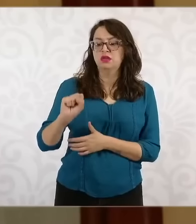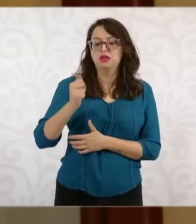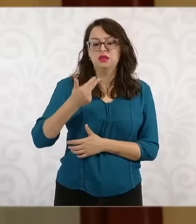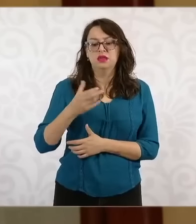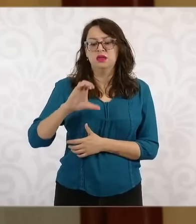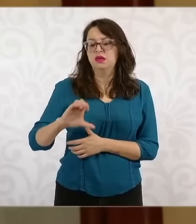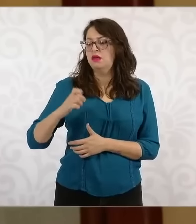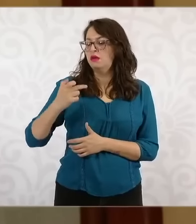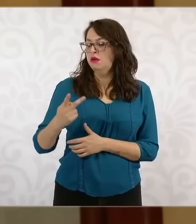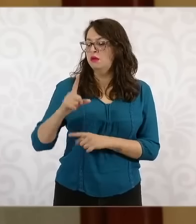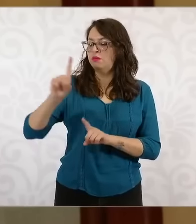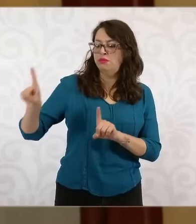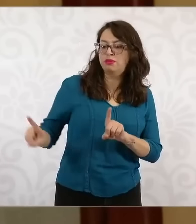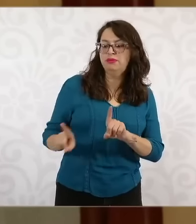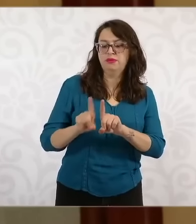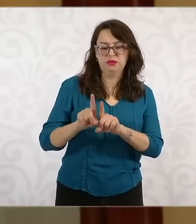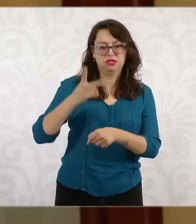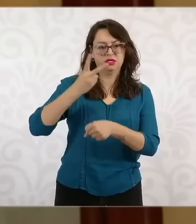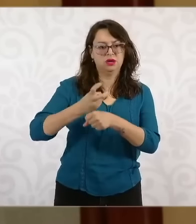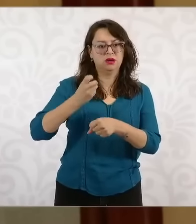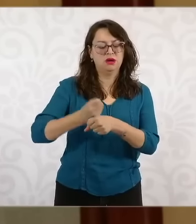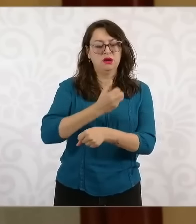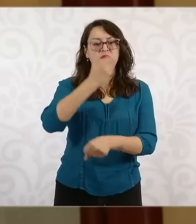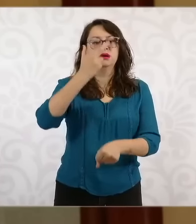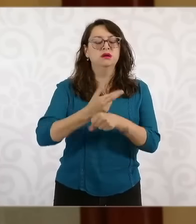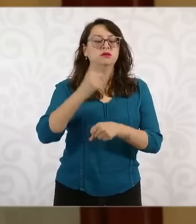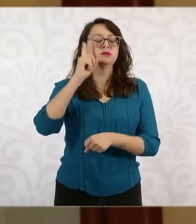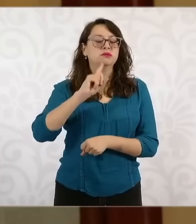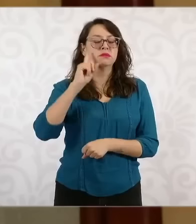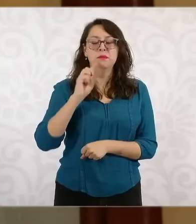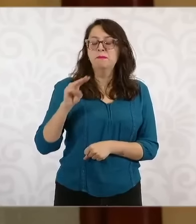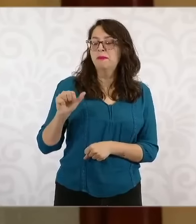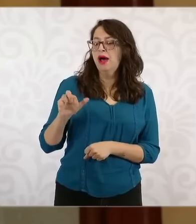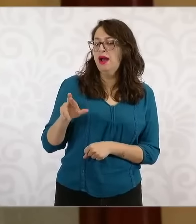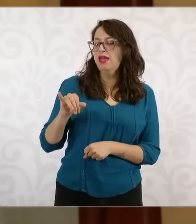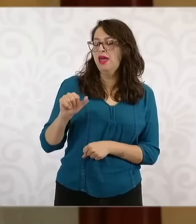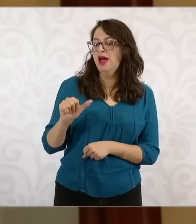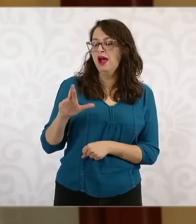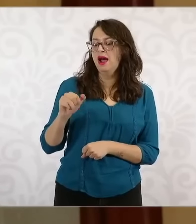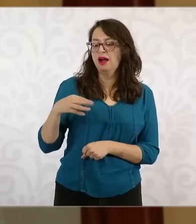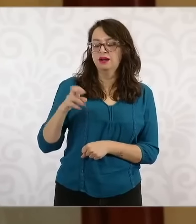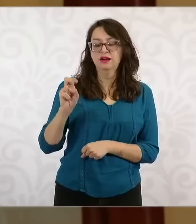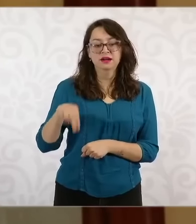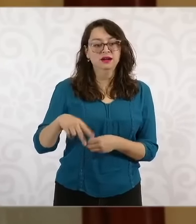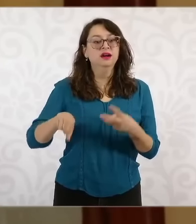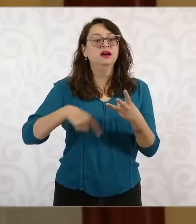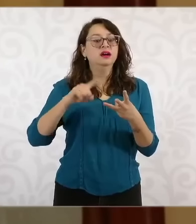quien a través de la subsecretaria Marie Carmen, de la Procuraduría Fiscal, consejería jurídica,